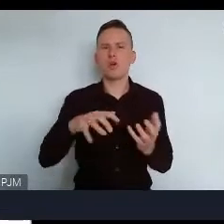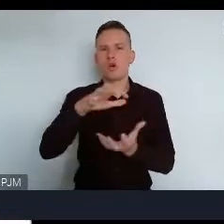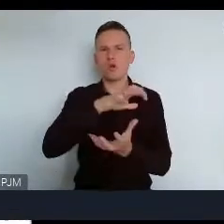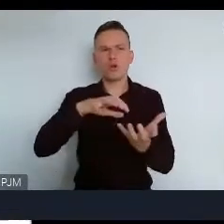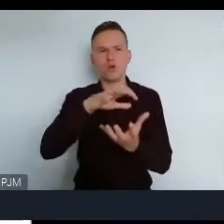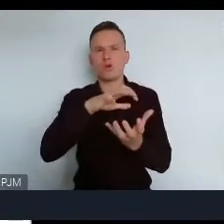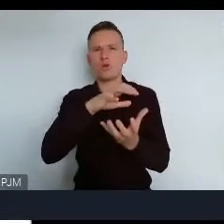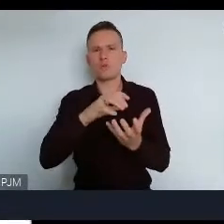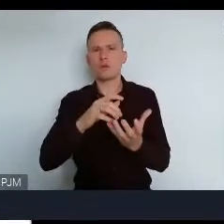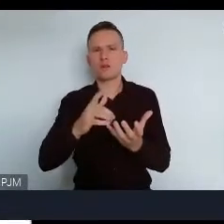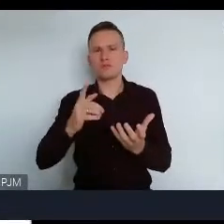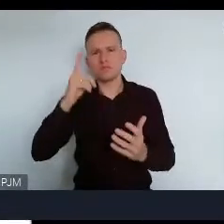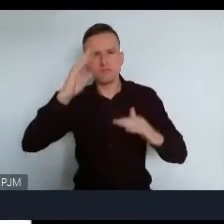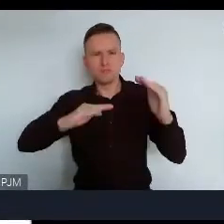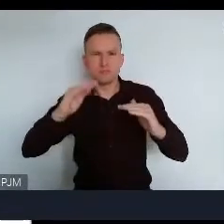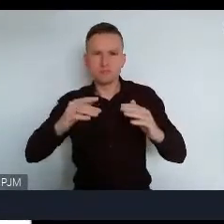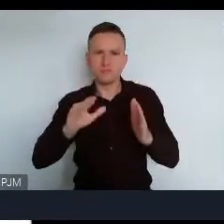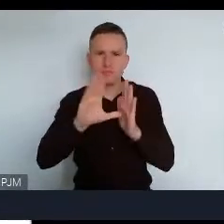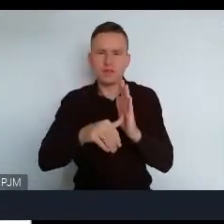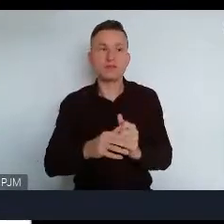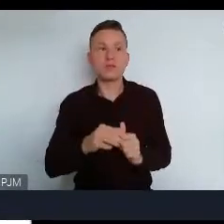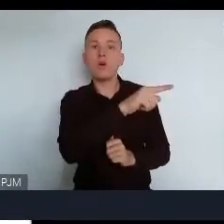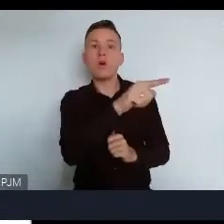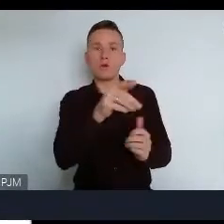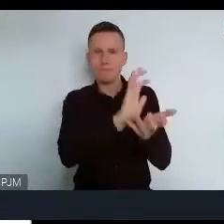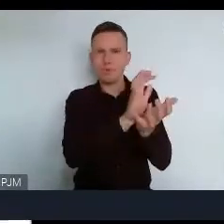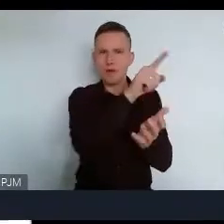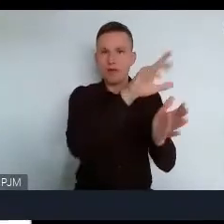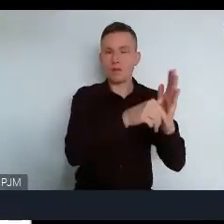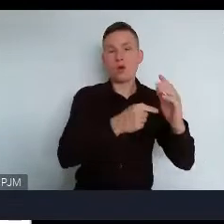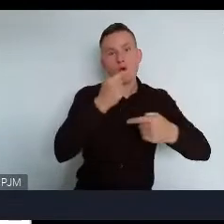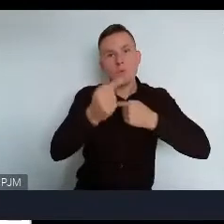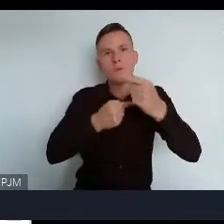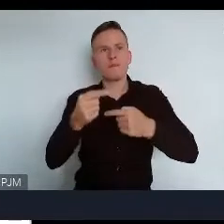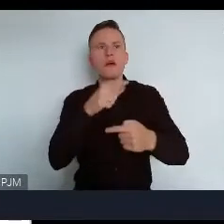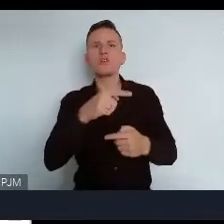opowiada o swojej pracy i o wartości dodanej płynącej z wykorzystania narzędzia.